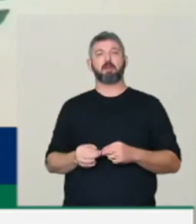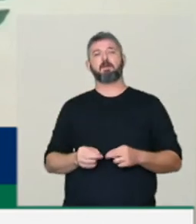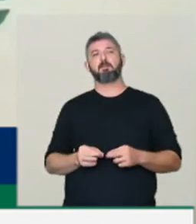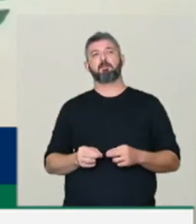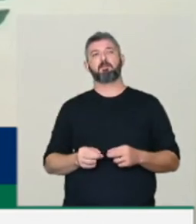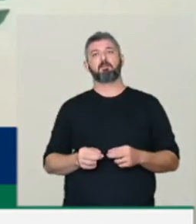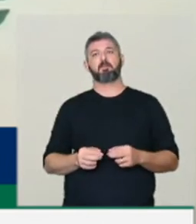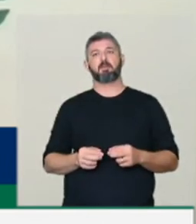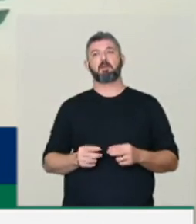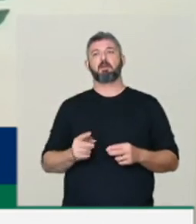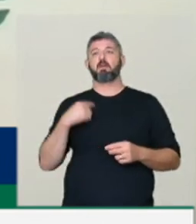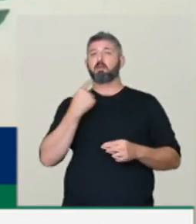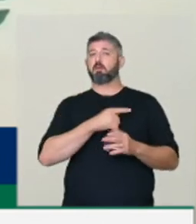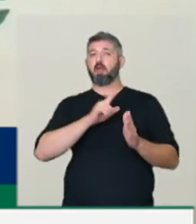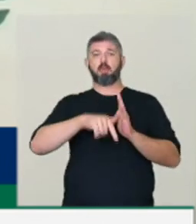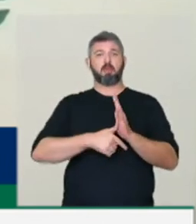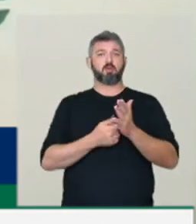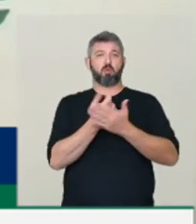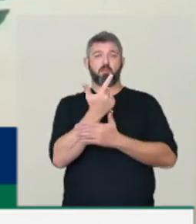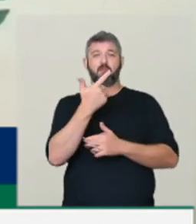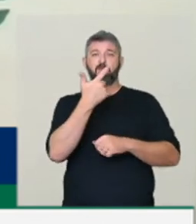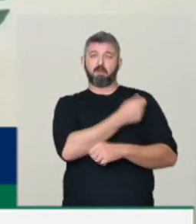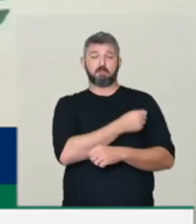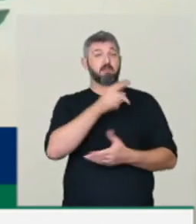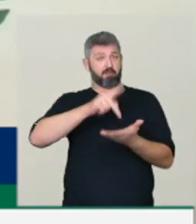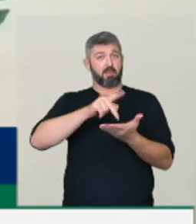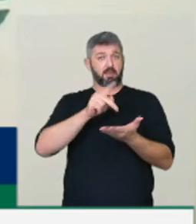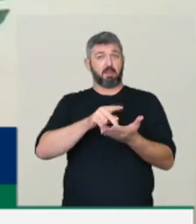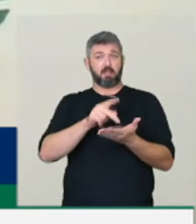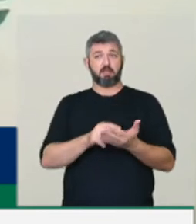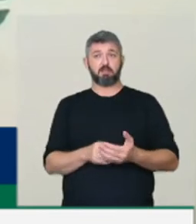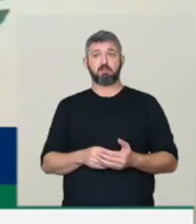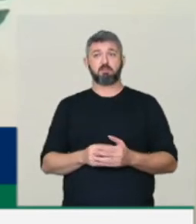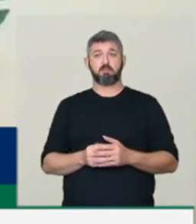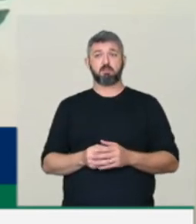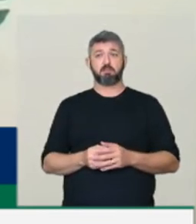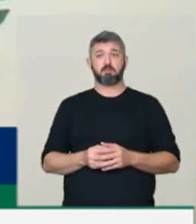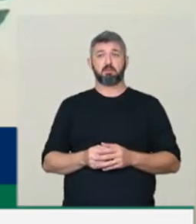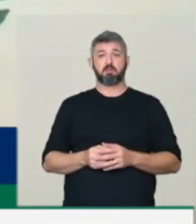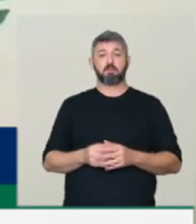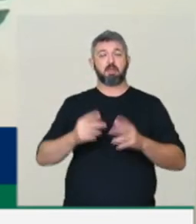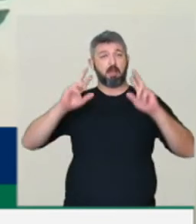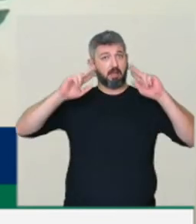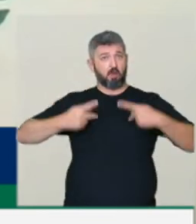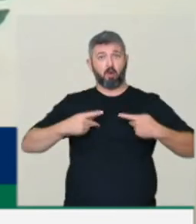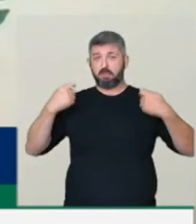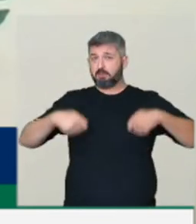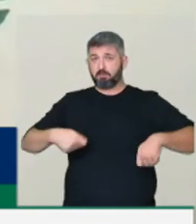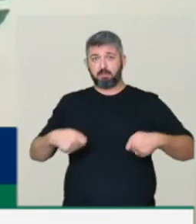COMPRA DA VACINA SIM COMO REAFIRMOU AQUI O MARCELO RAMOS NÓS TEMOS QUE RECONHECER ISSO. HOJE EM TERMOS